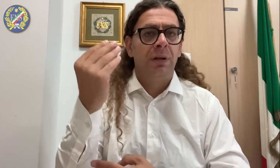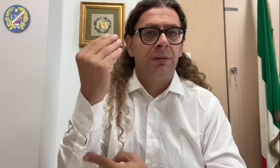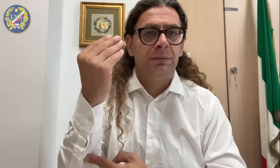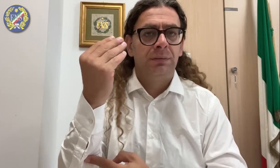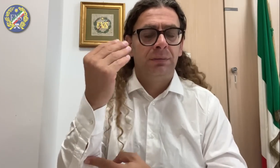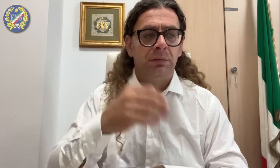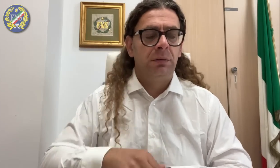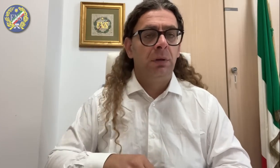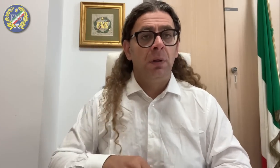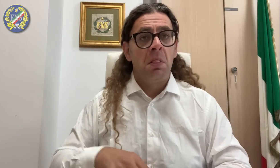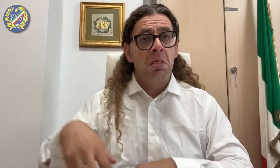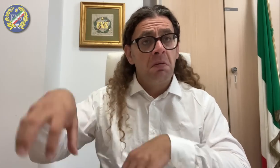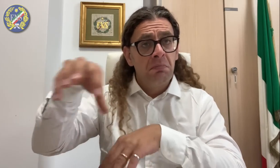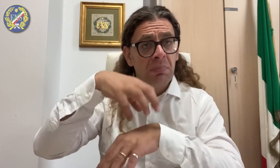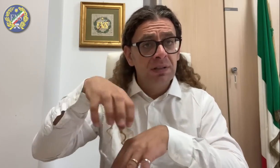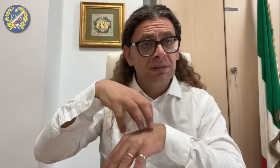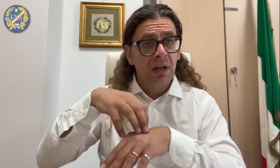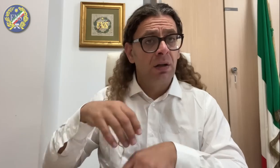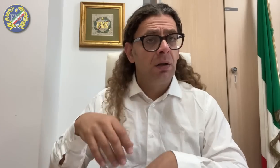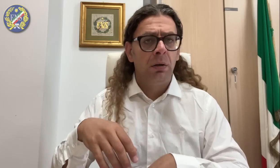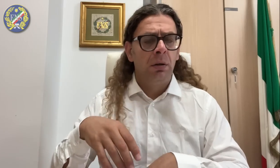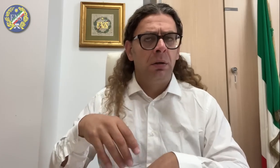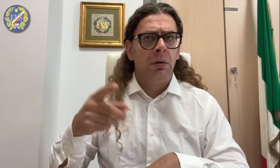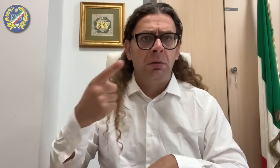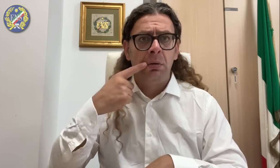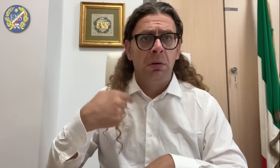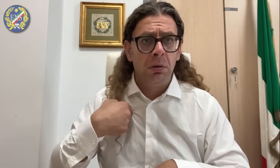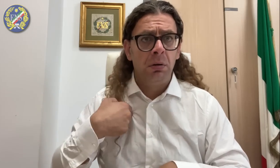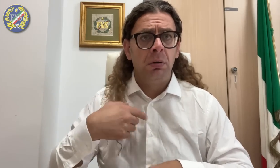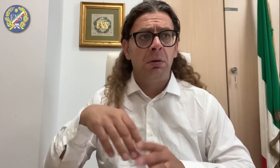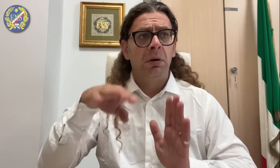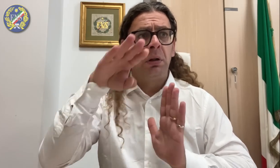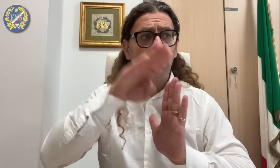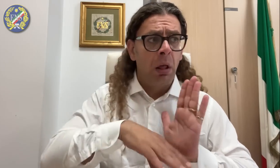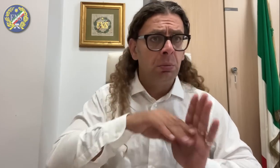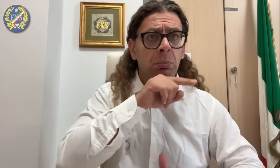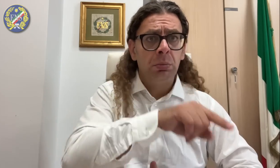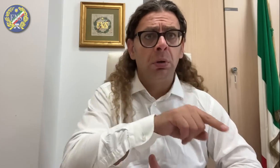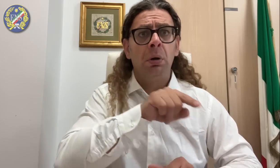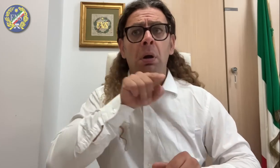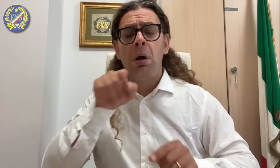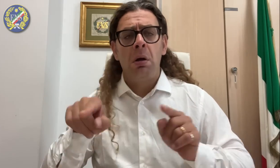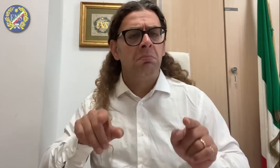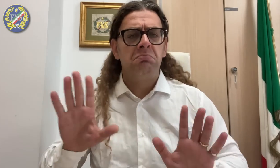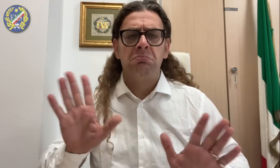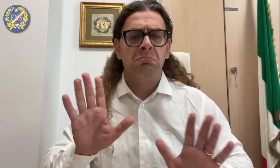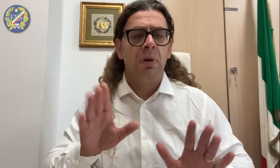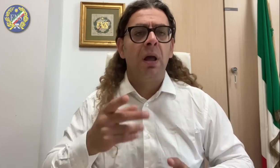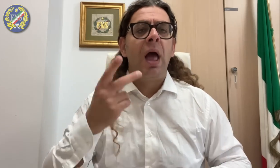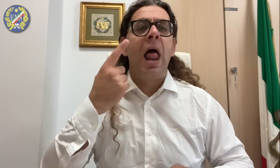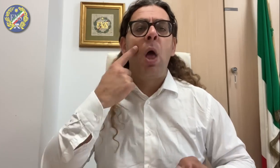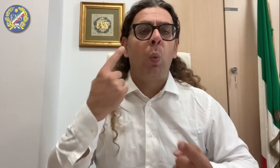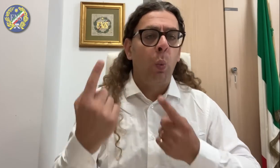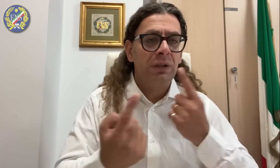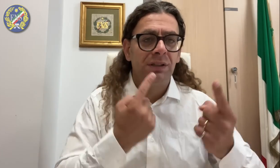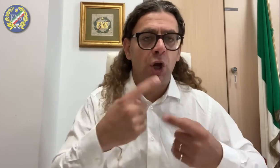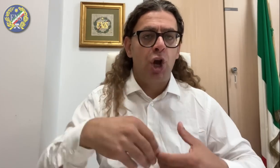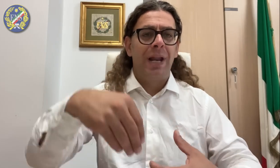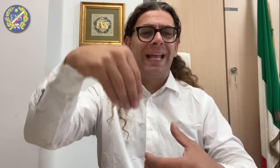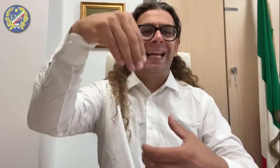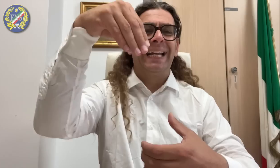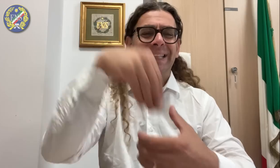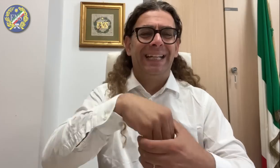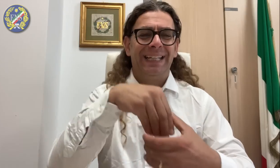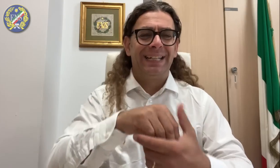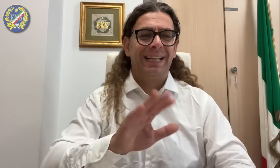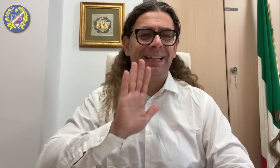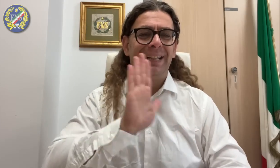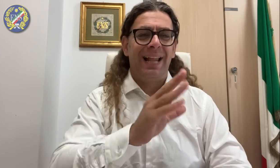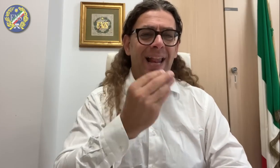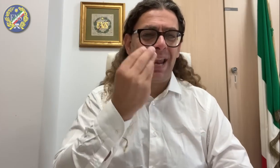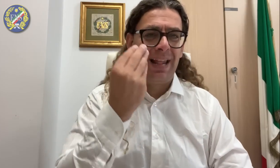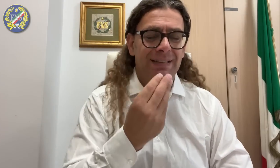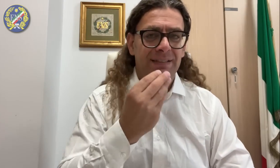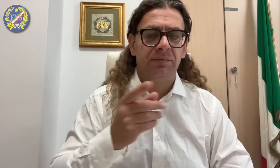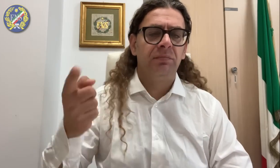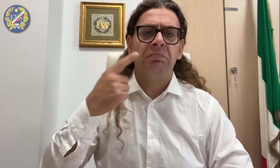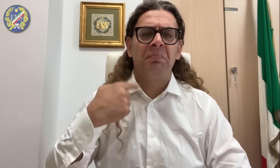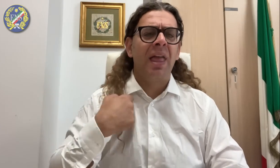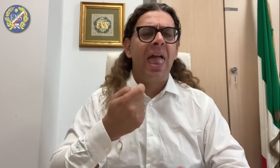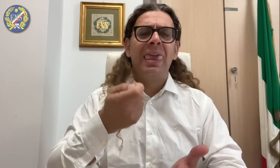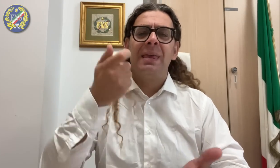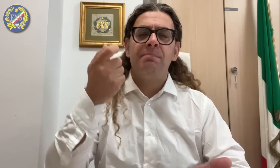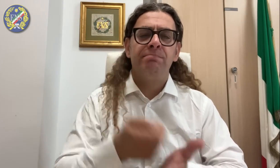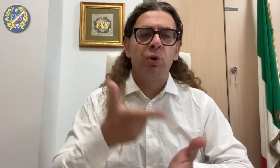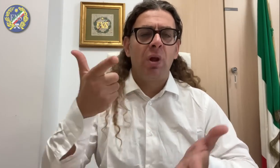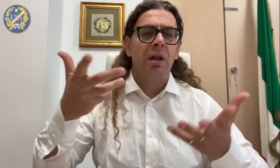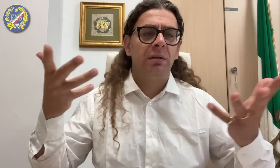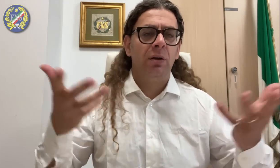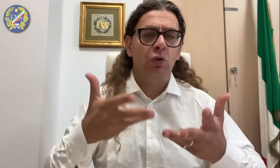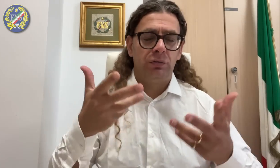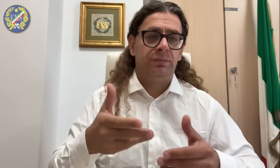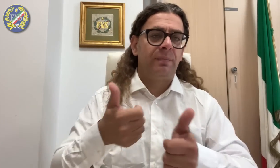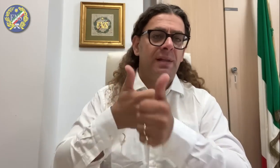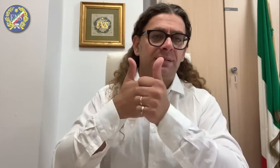Il Ministero (del Lavoro e delle Politiche Sociali) non guarda allo Statuto, quella è una questione interna all’ENS, ciò che era importante è che venisse rispettato il